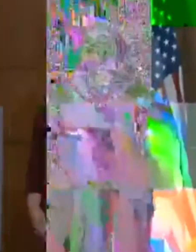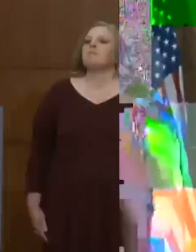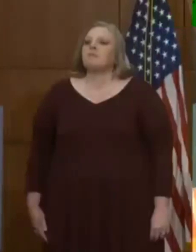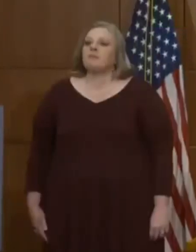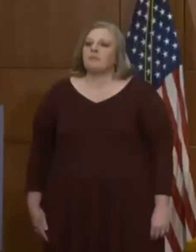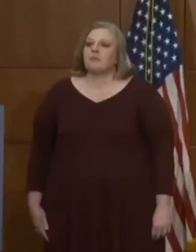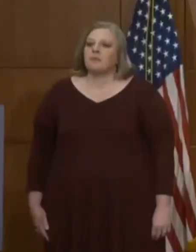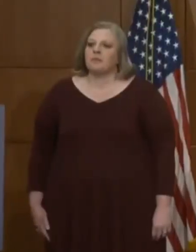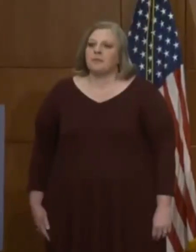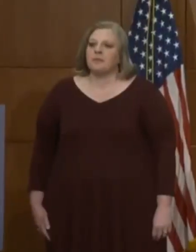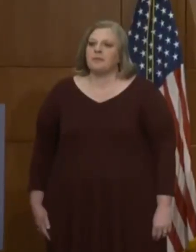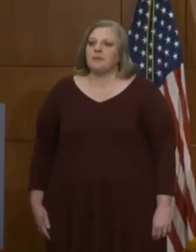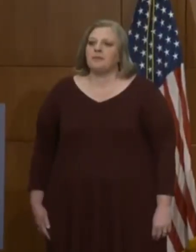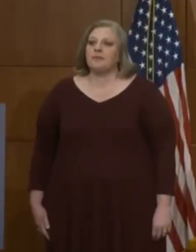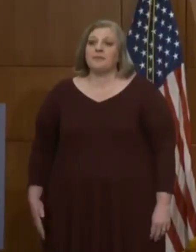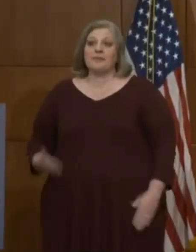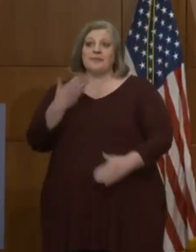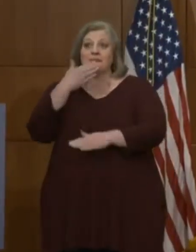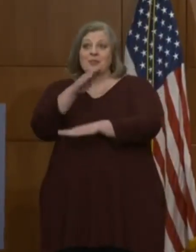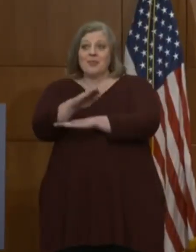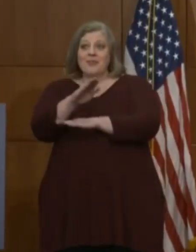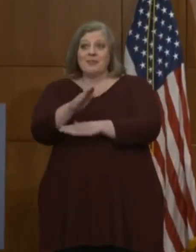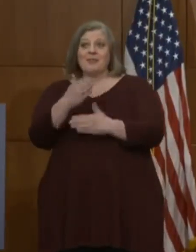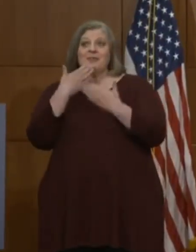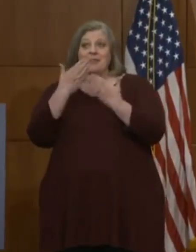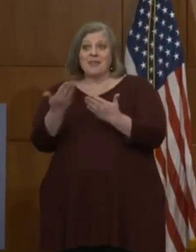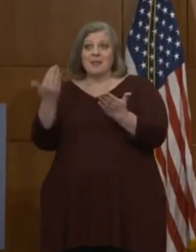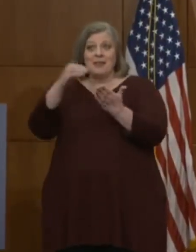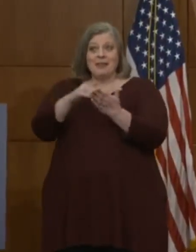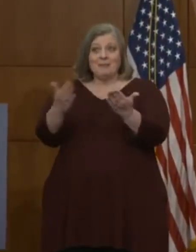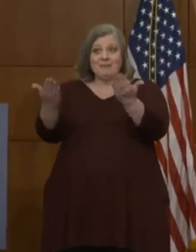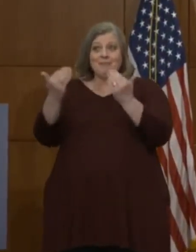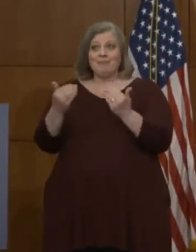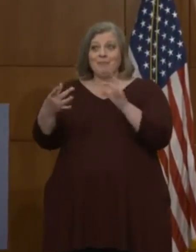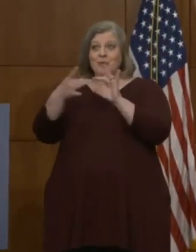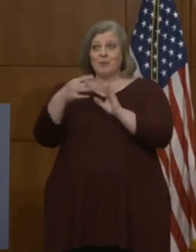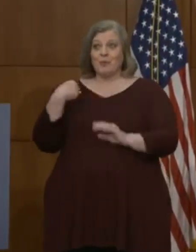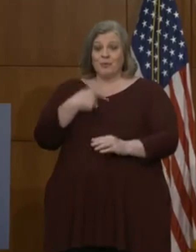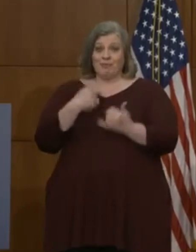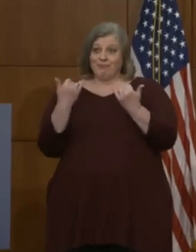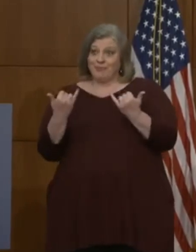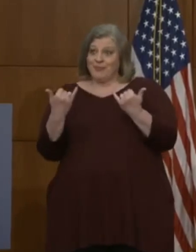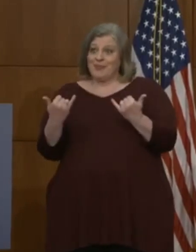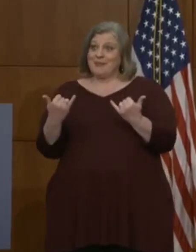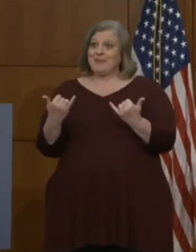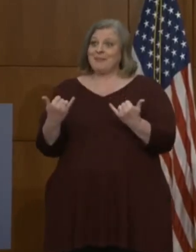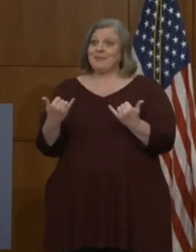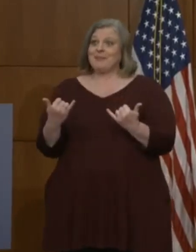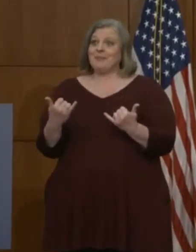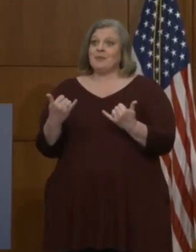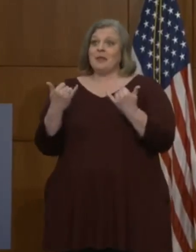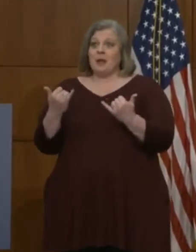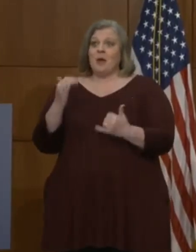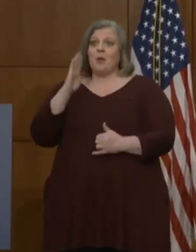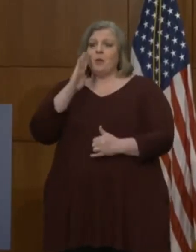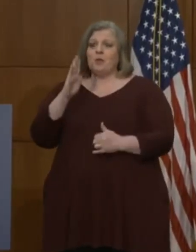AFTERNOON AND THANKS AGAIN FOR AFTERNOON AND THANKS AGAIN FOR BEING WITH US TODAY TODAY I